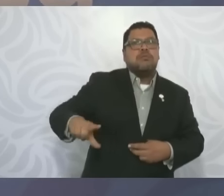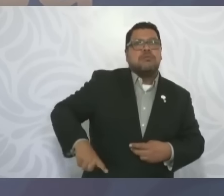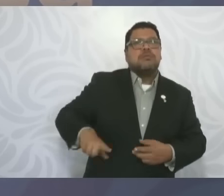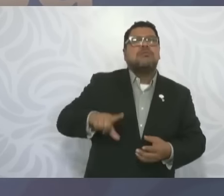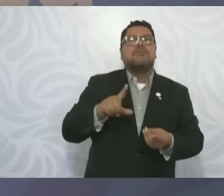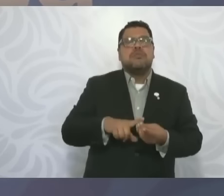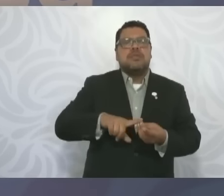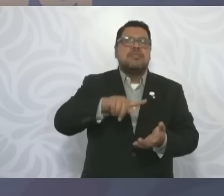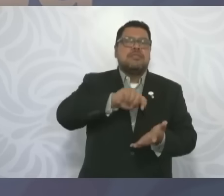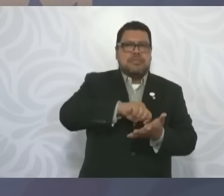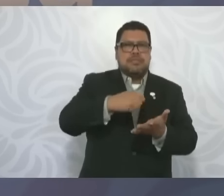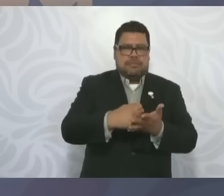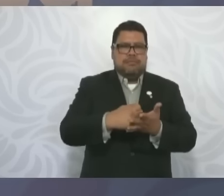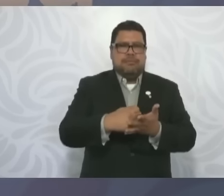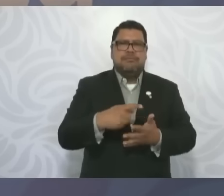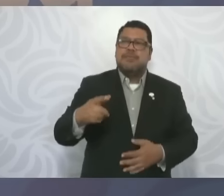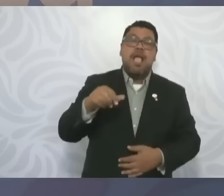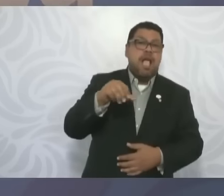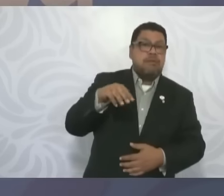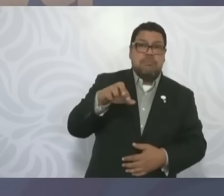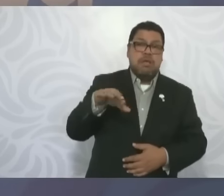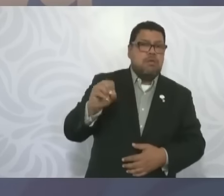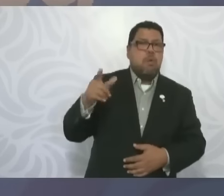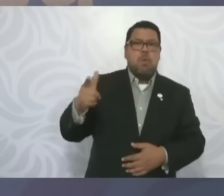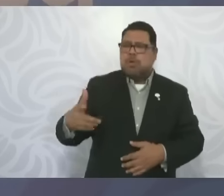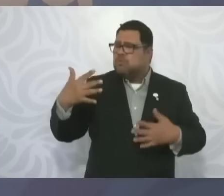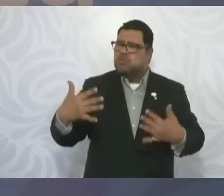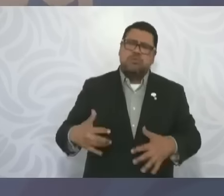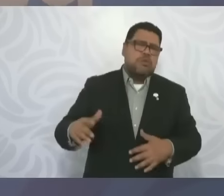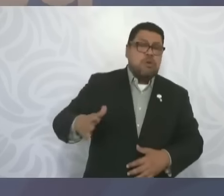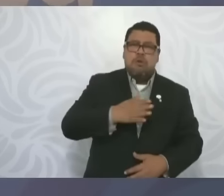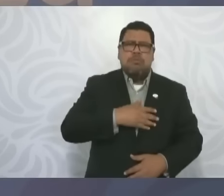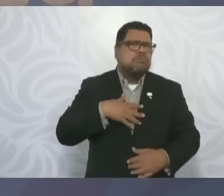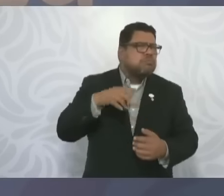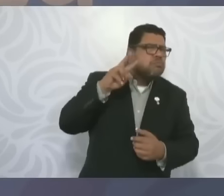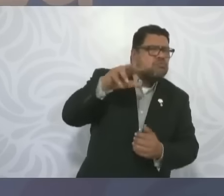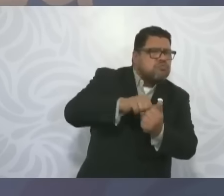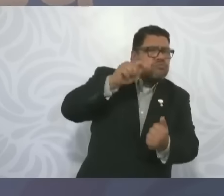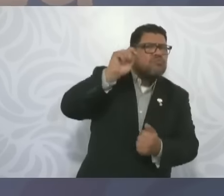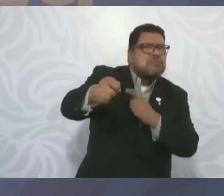de Tamaulipas, Américo, un hombre nacionalista y visionario también.